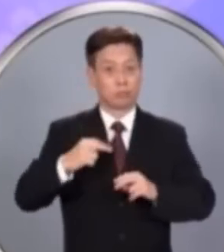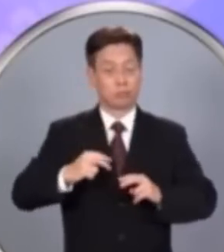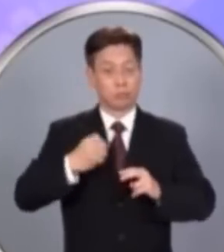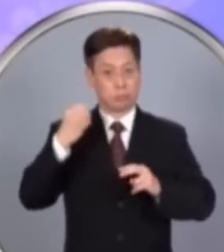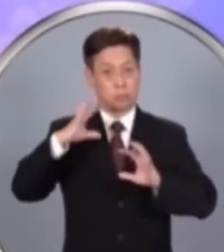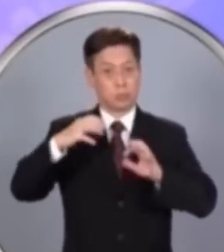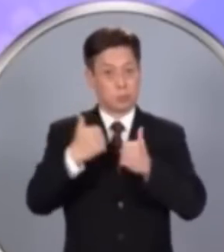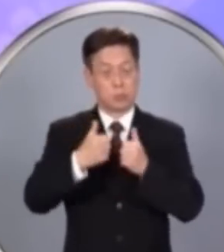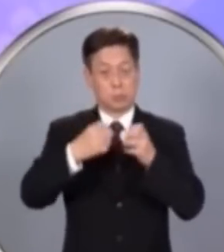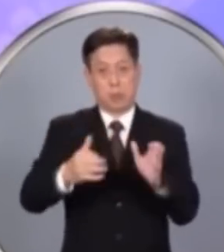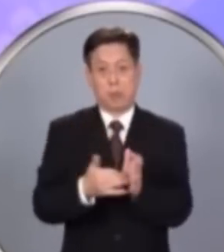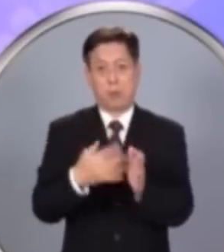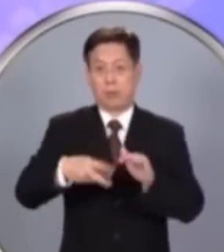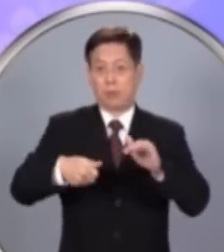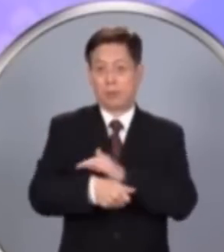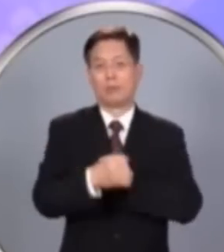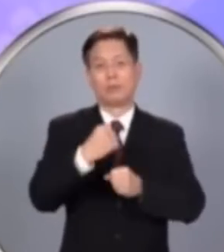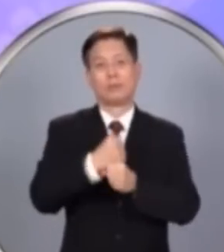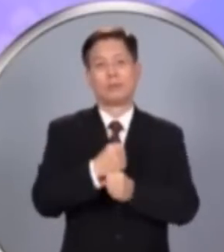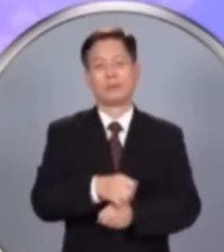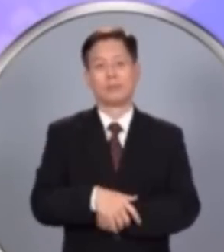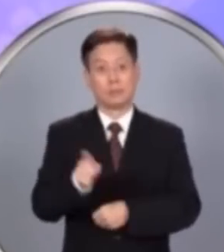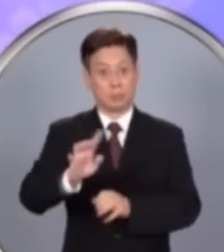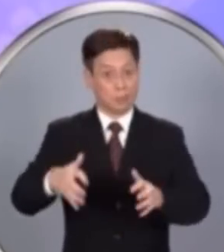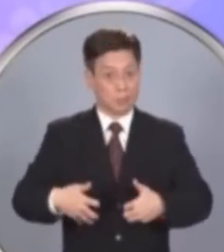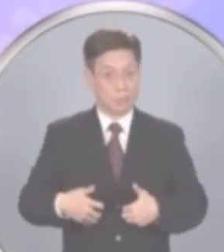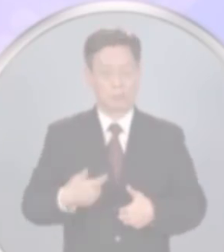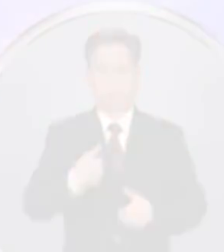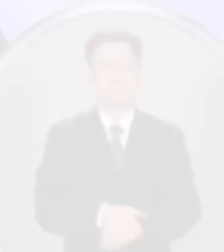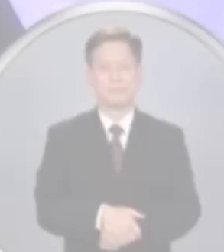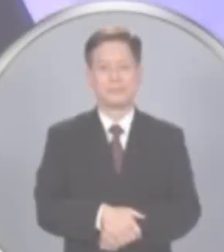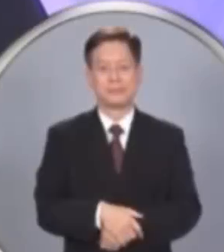我說 蔡主席你不急 臺灣人很急